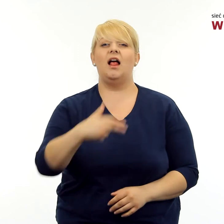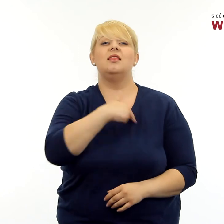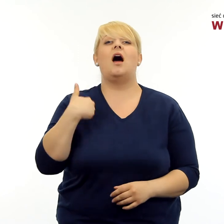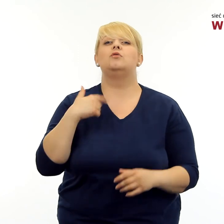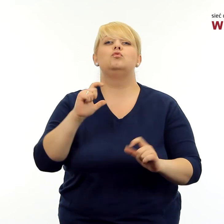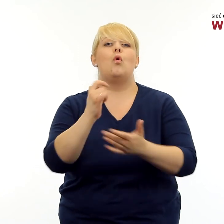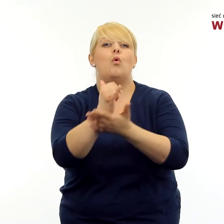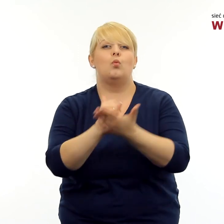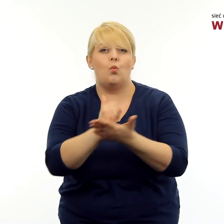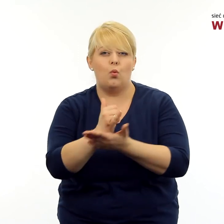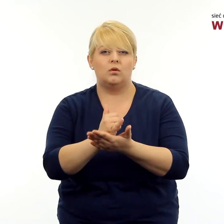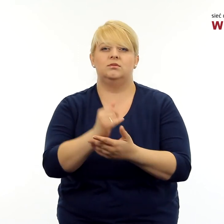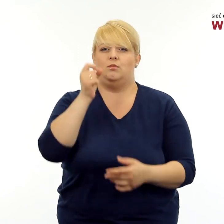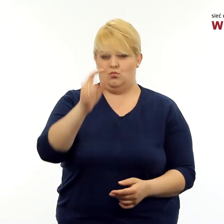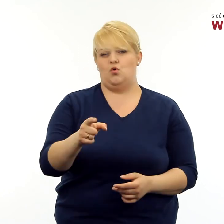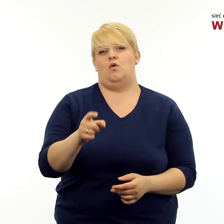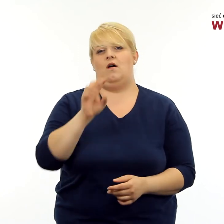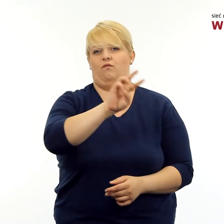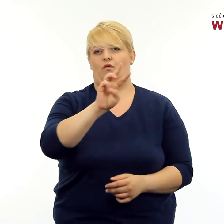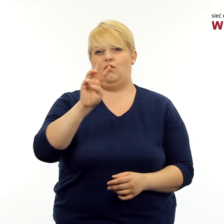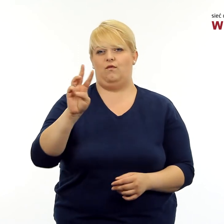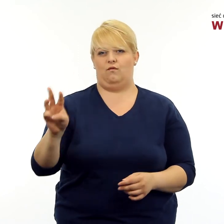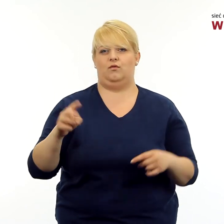Na nasze kursy można zapisać się na platformie: